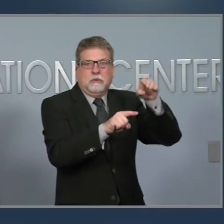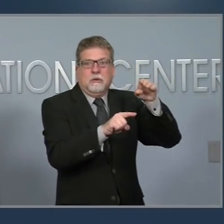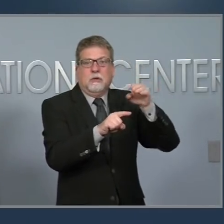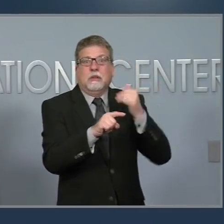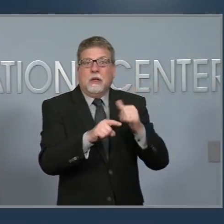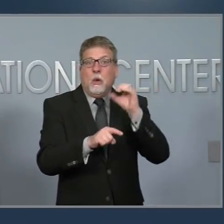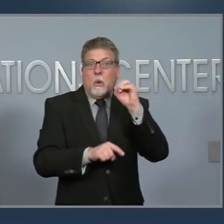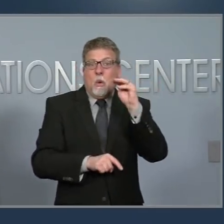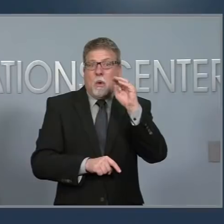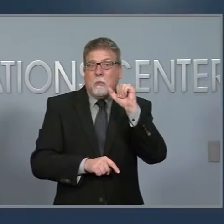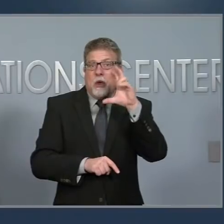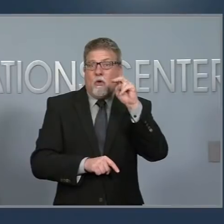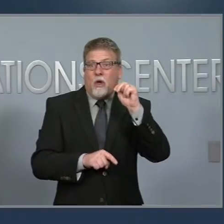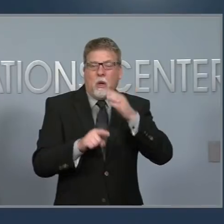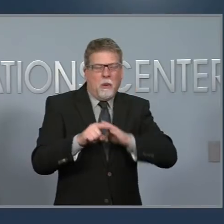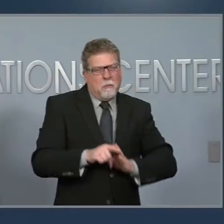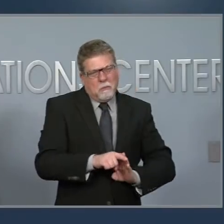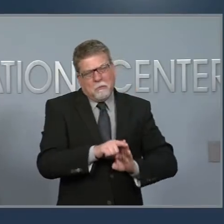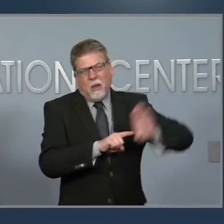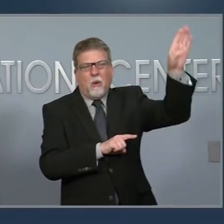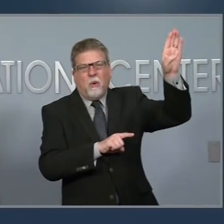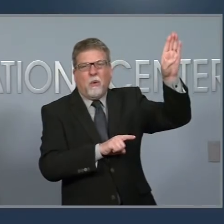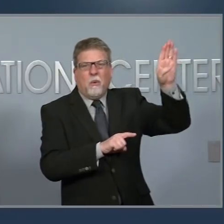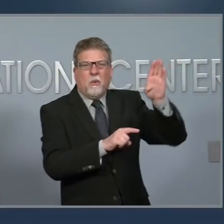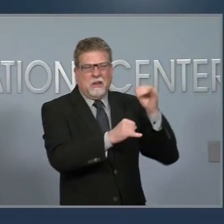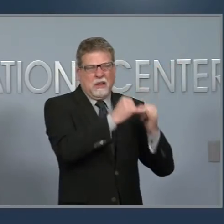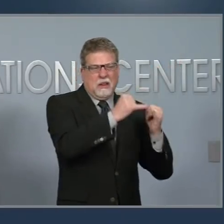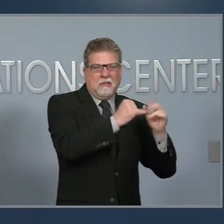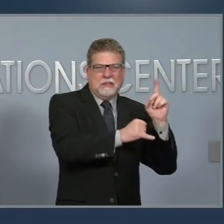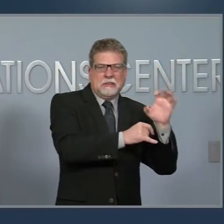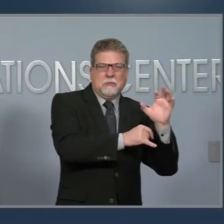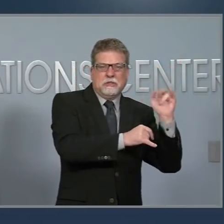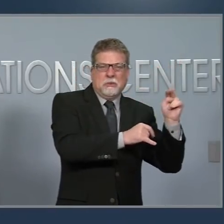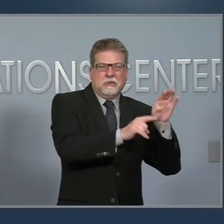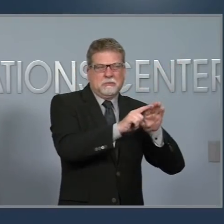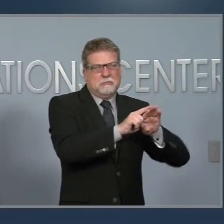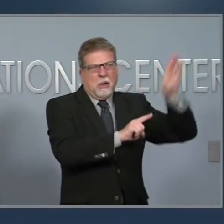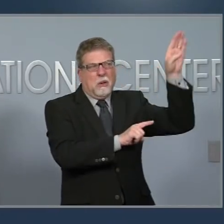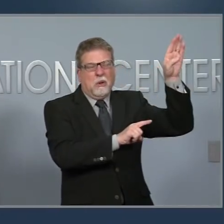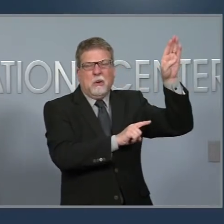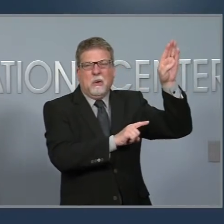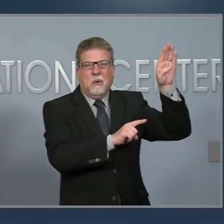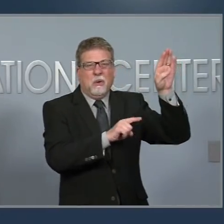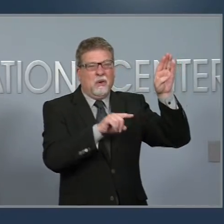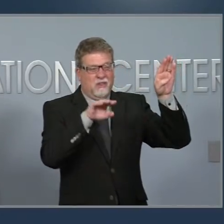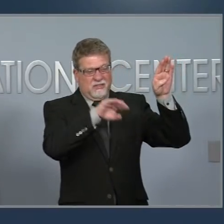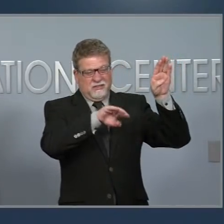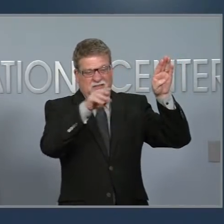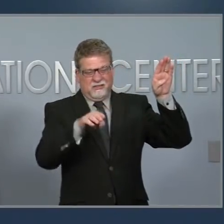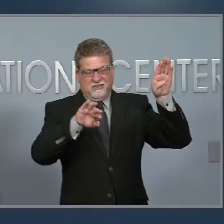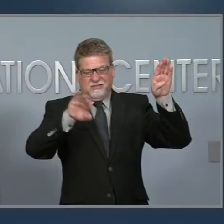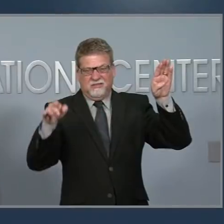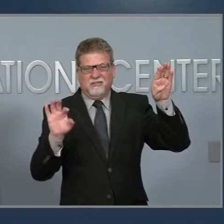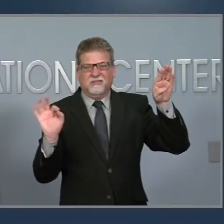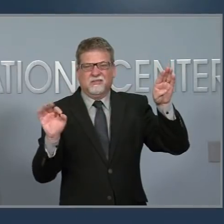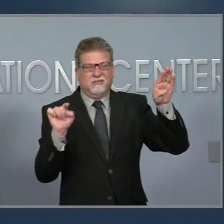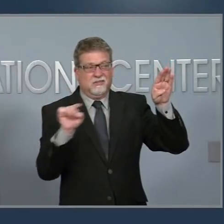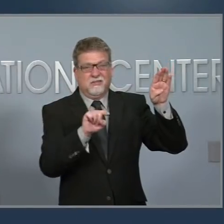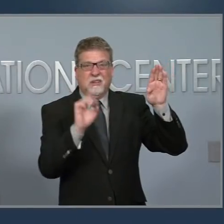estuvieran ampliamente